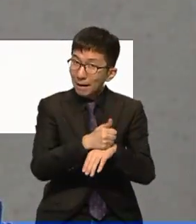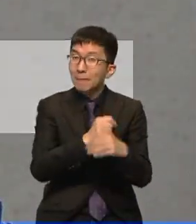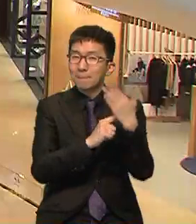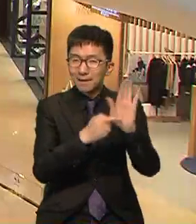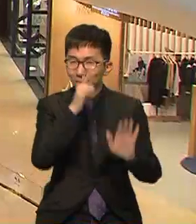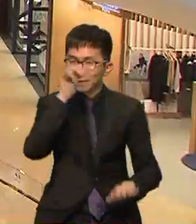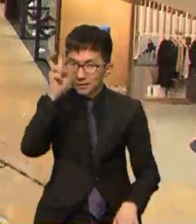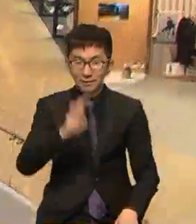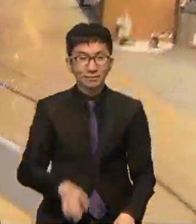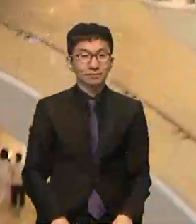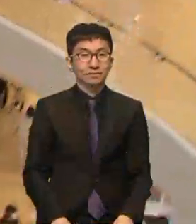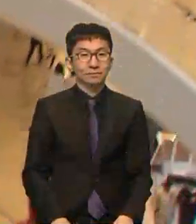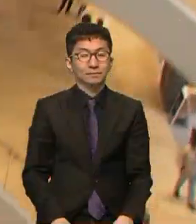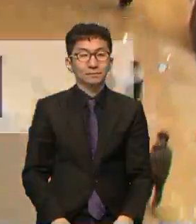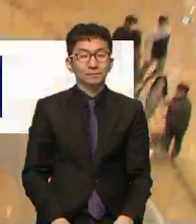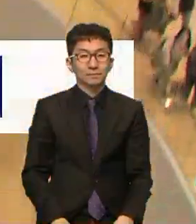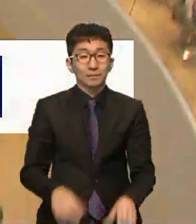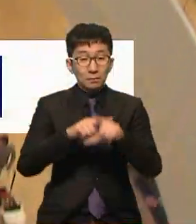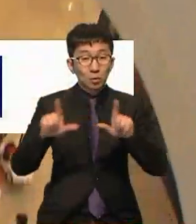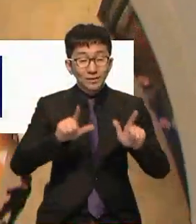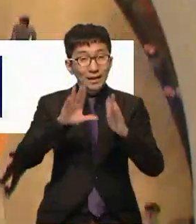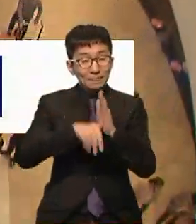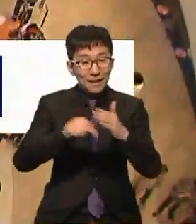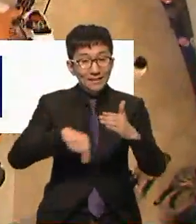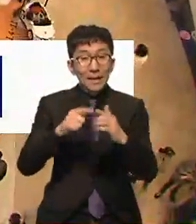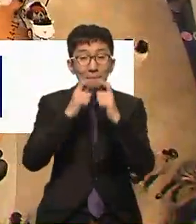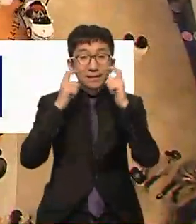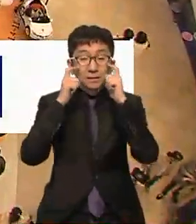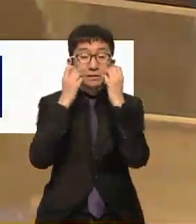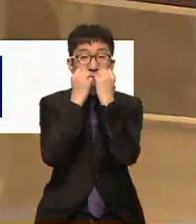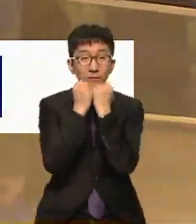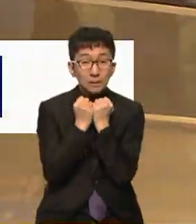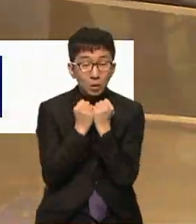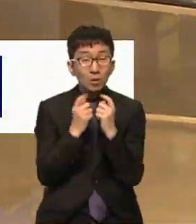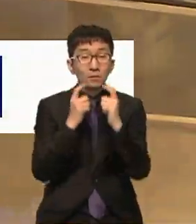(기자) 일상생활 속에서의 실내 마스크 의무 착용은 이르면 다음 달 해제될